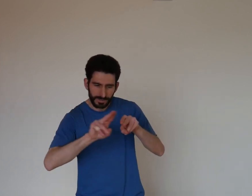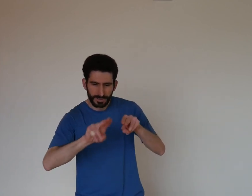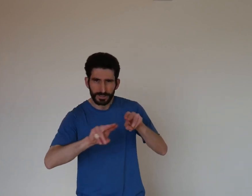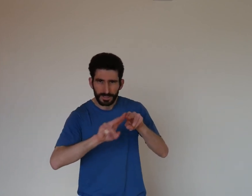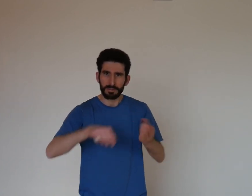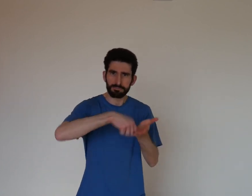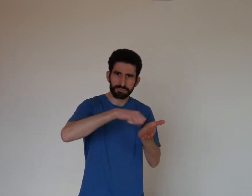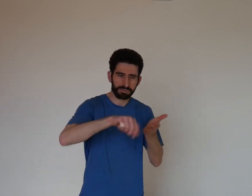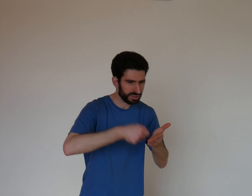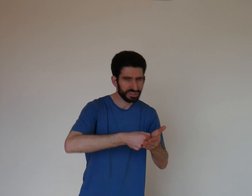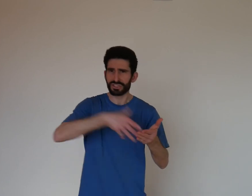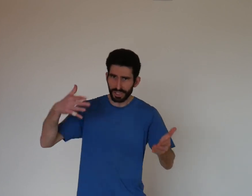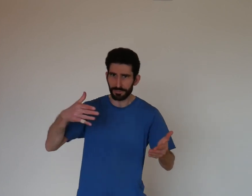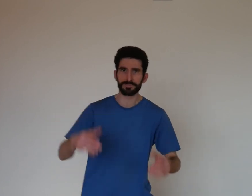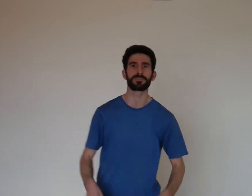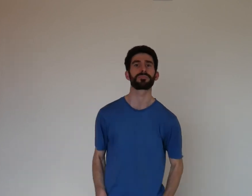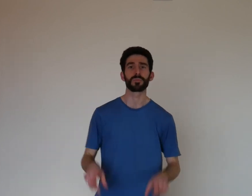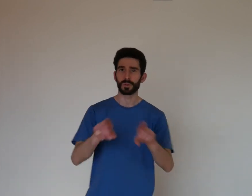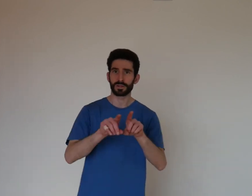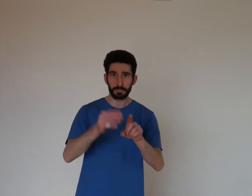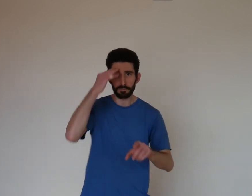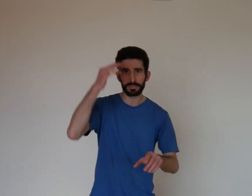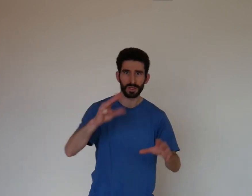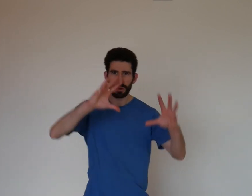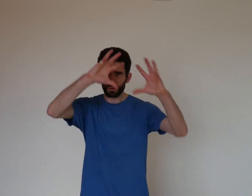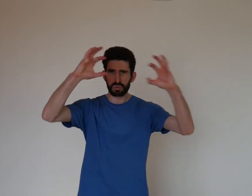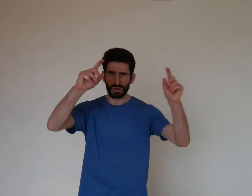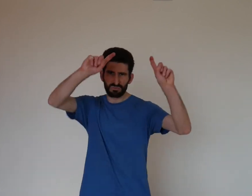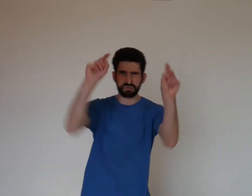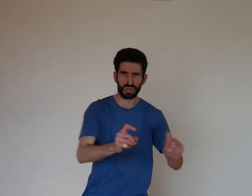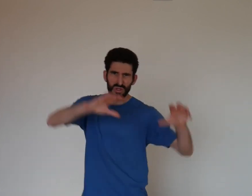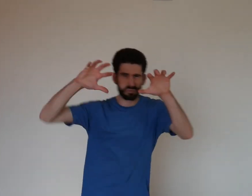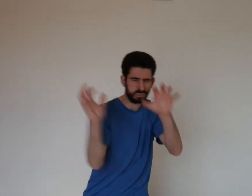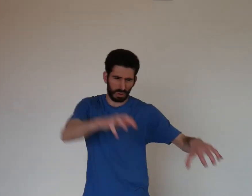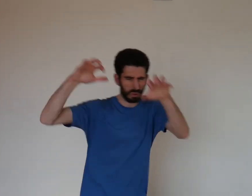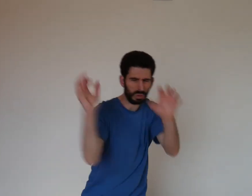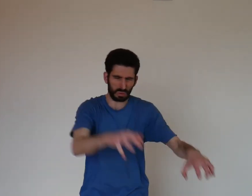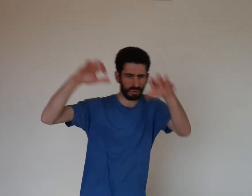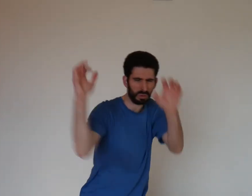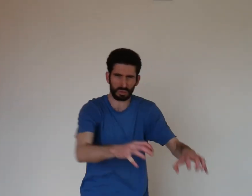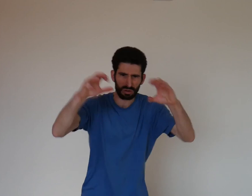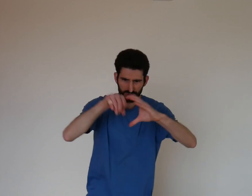Ce qui coûte cher. Aussi, en cas d'orages et de fortes pluies,